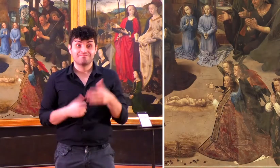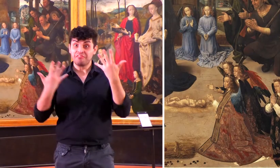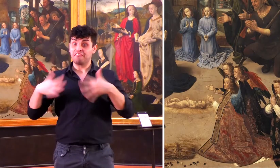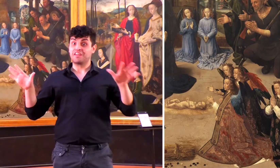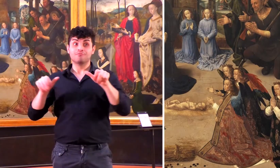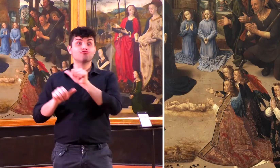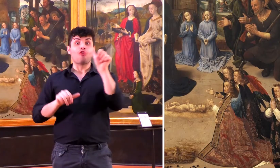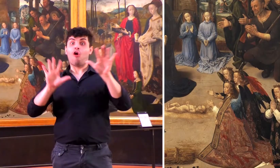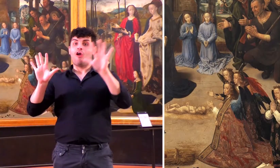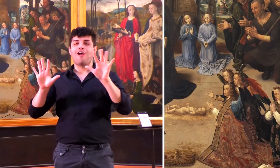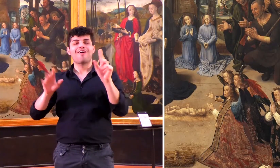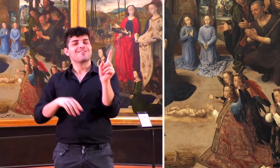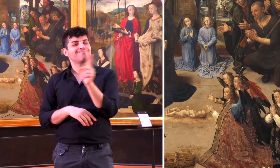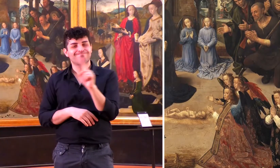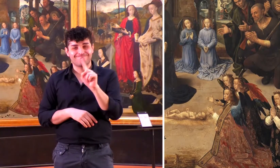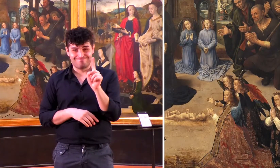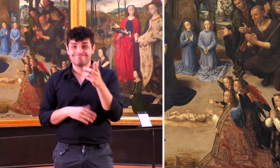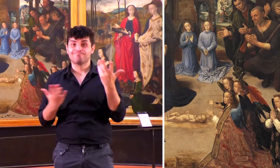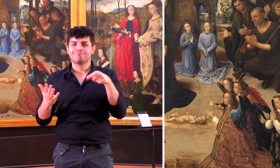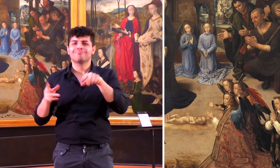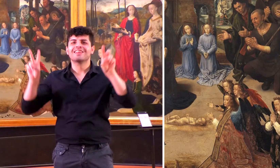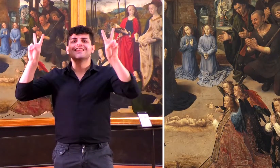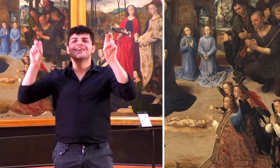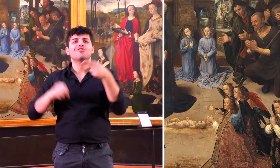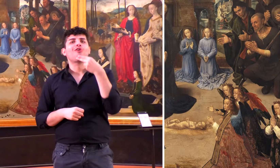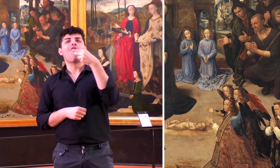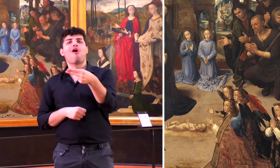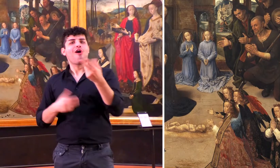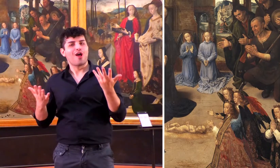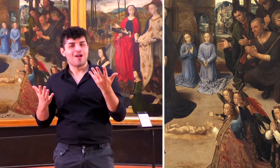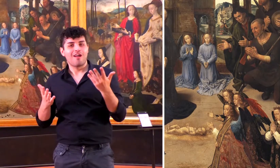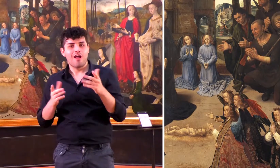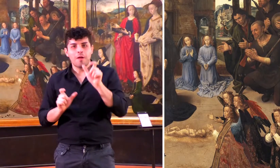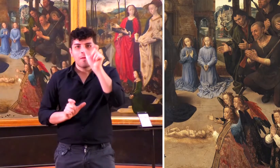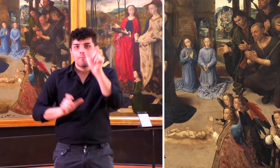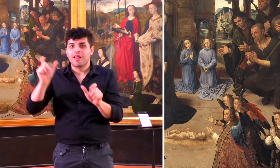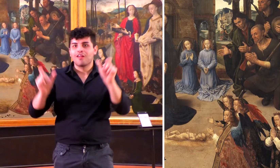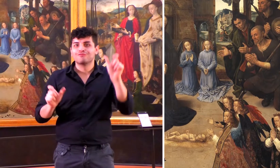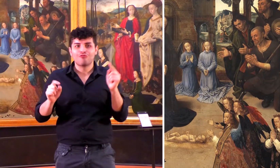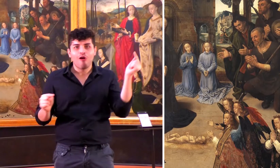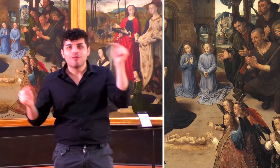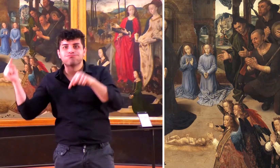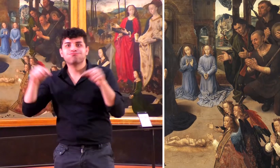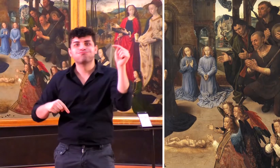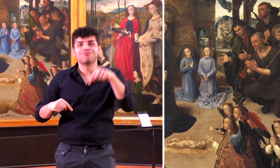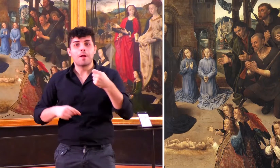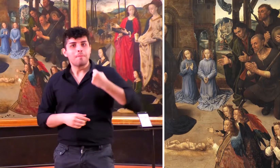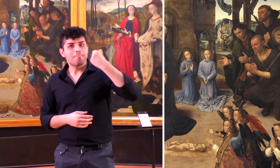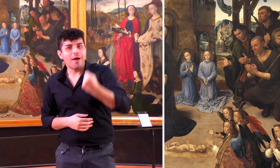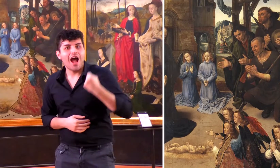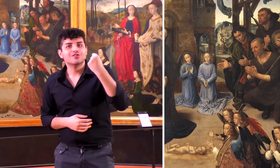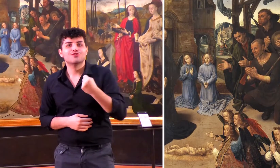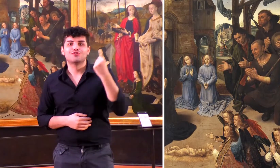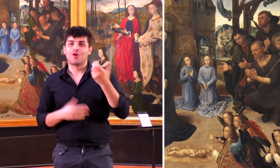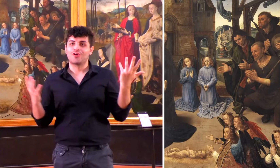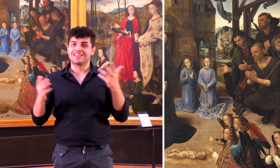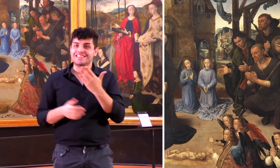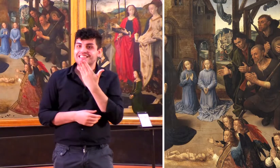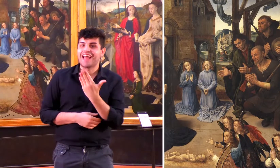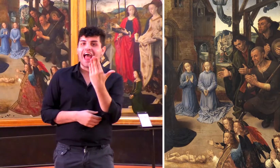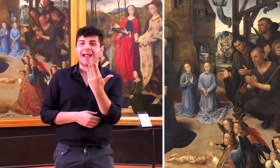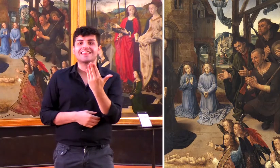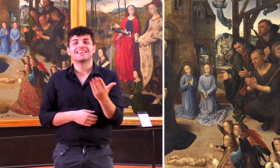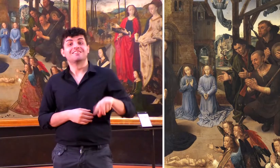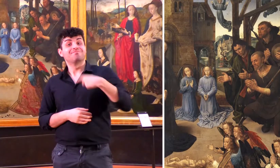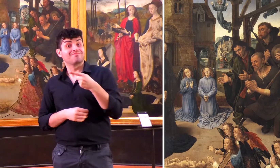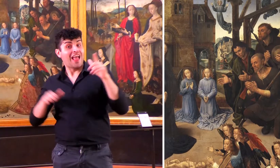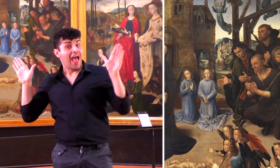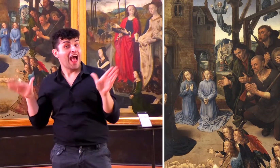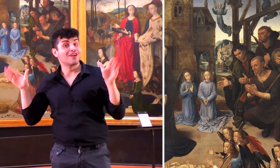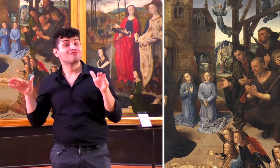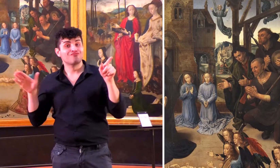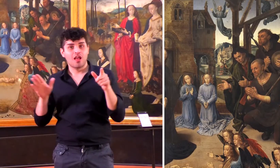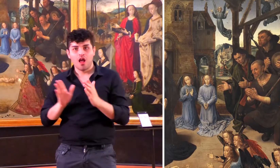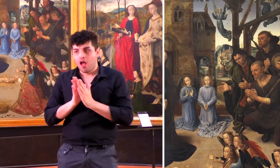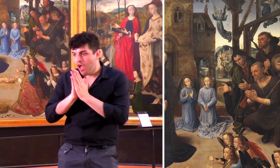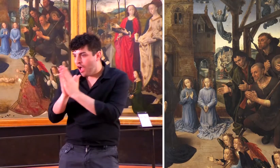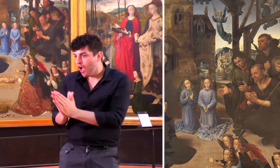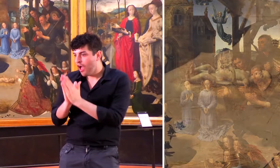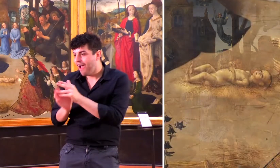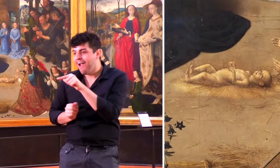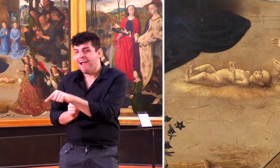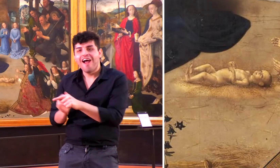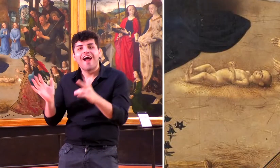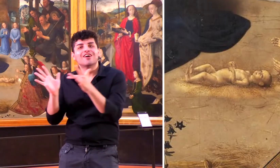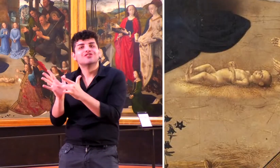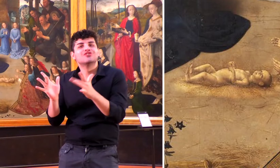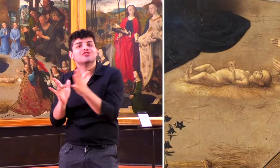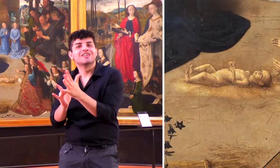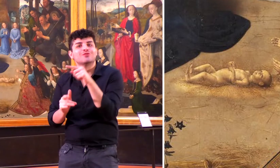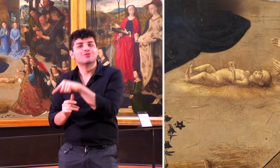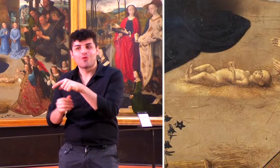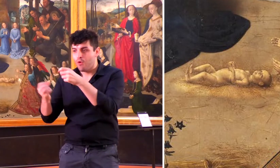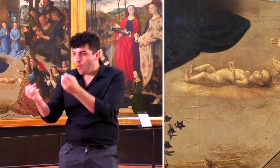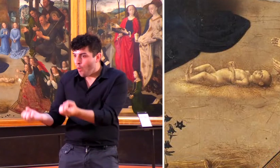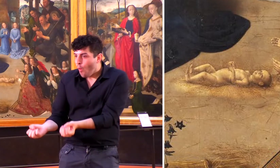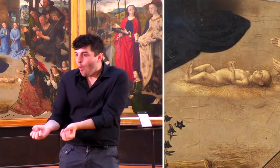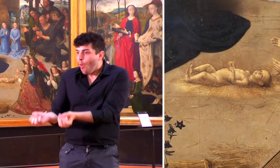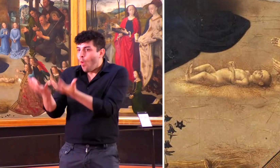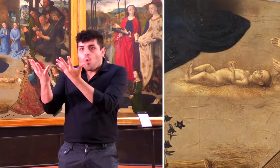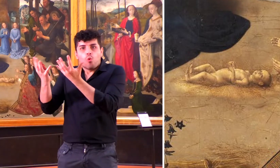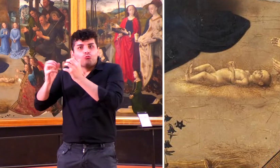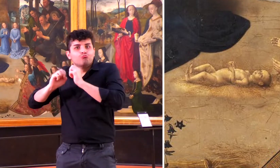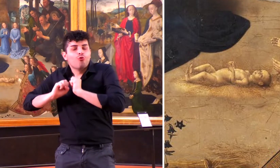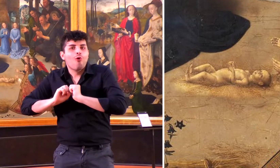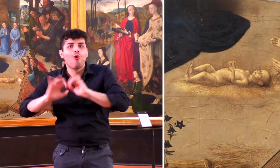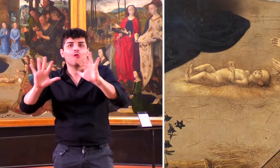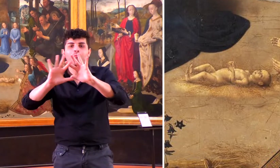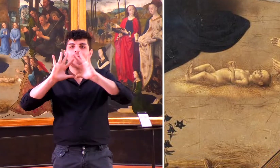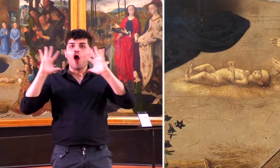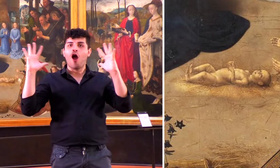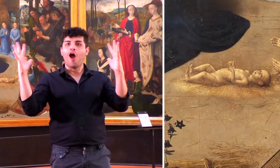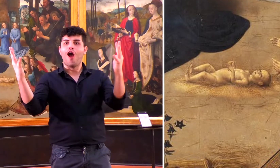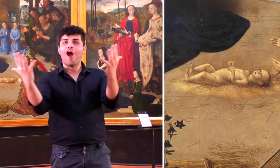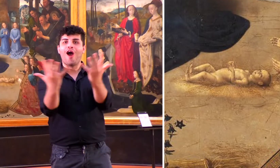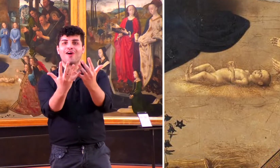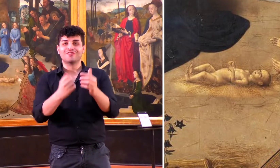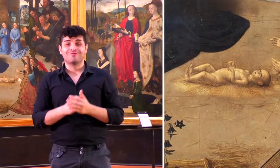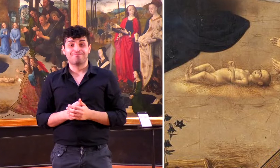Inoltre come cita il titolo dell’opera, pastori, santi e angeli sono accorsi ad acclamare la nascita di Gesù, che è luce nel mondo.